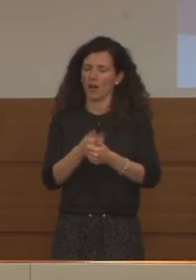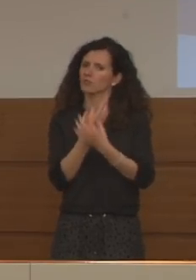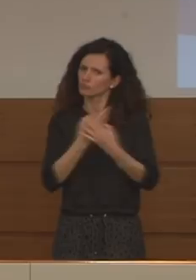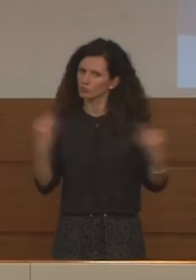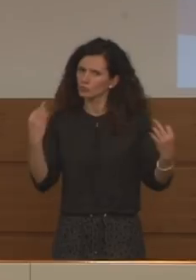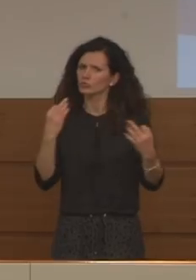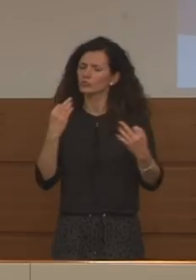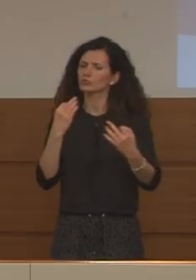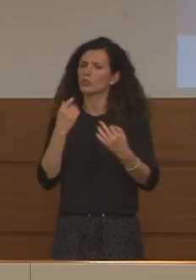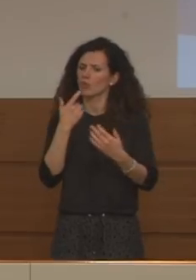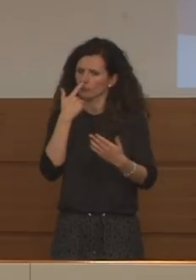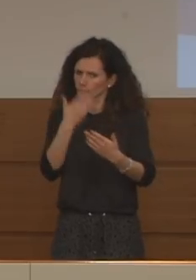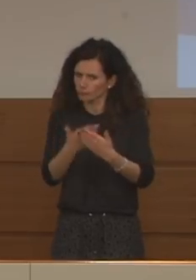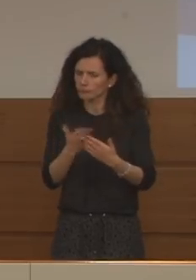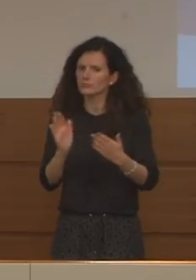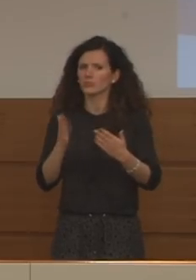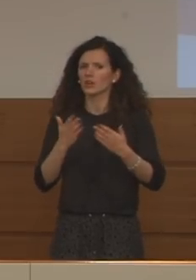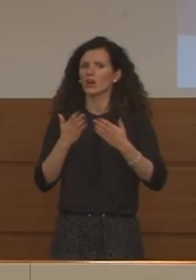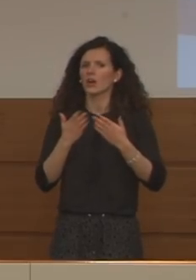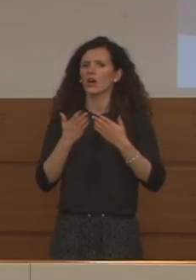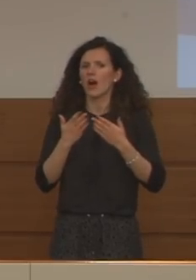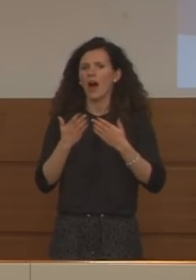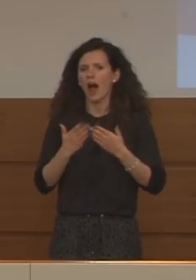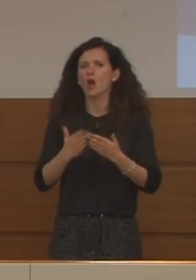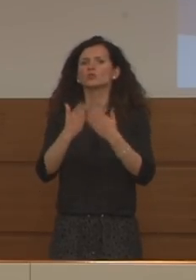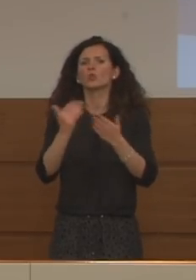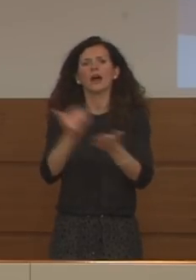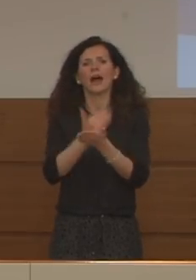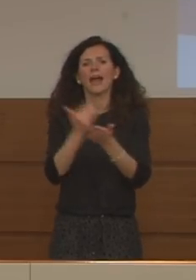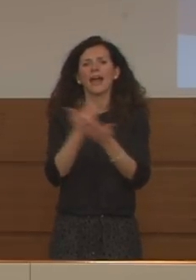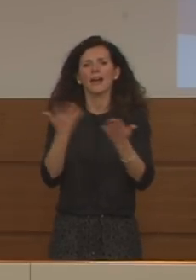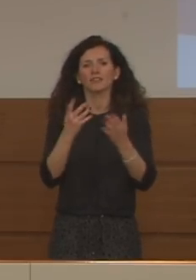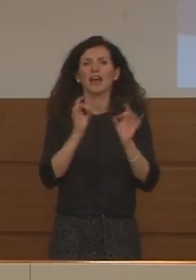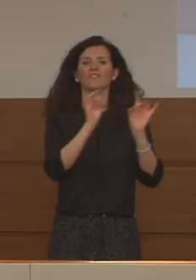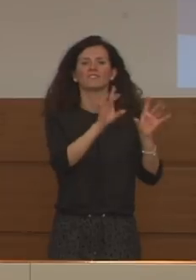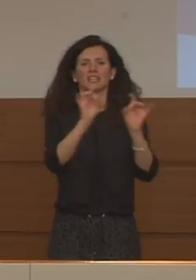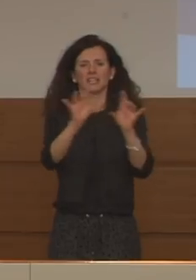della circolazione del virus, questo posso dirle in maniera assolutamente